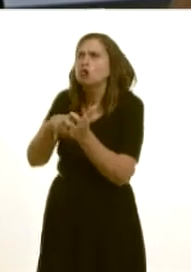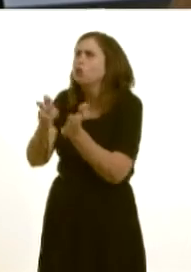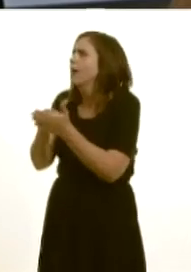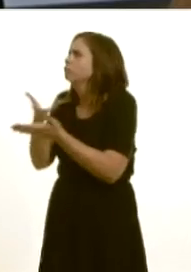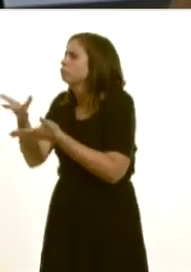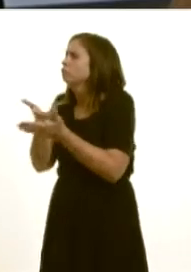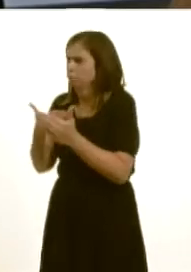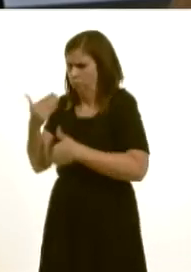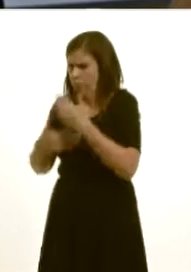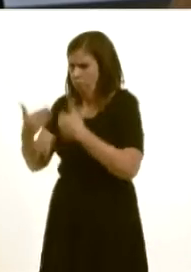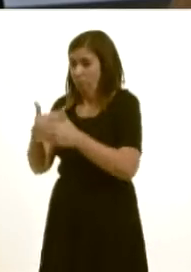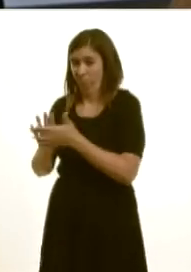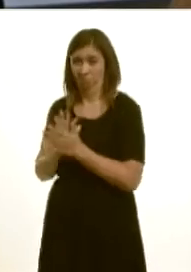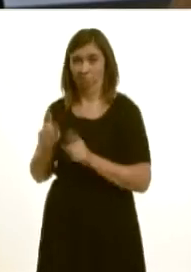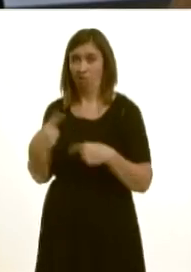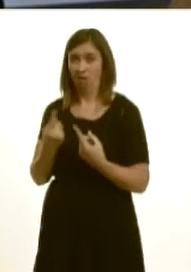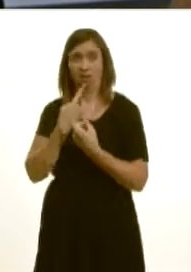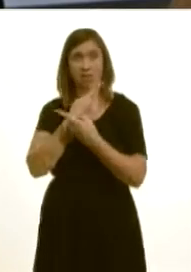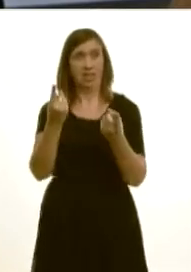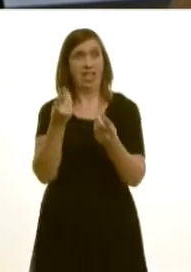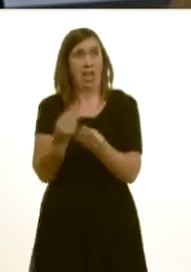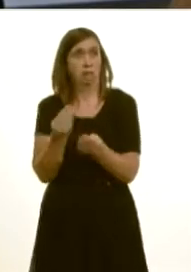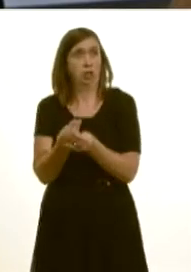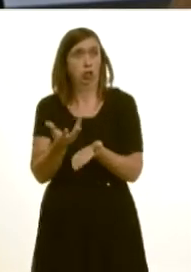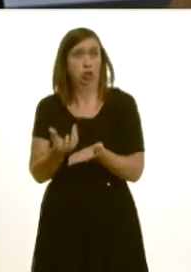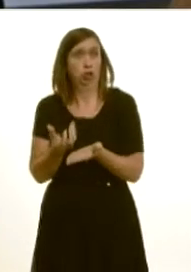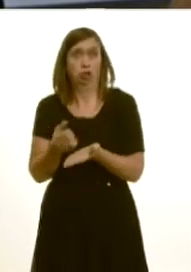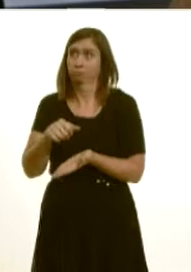oherwydd y trafod a fyddai’n cymryd lle. Fodd bynnag, wrth gwrs, ar ôl hynny, fe fydd